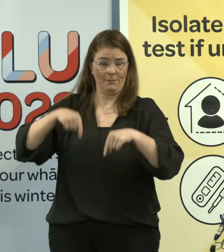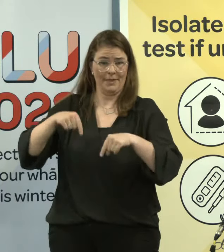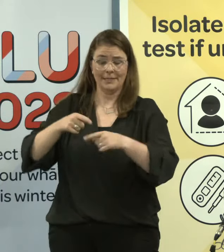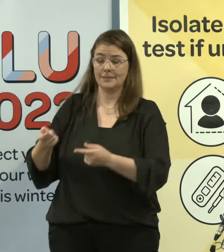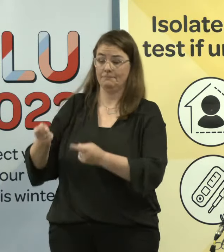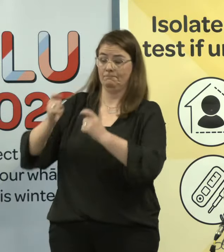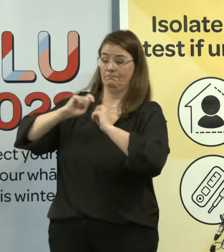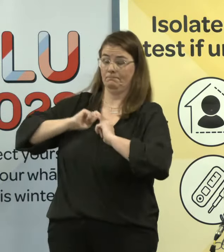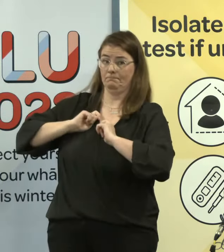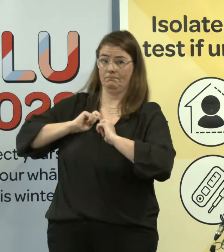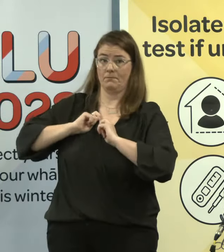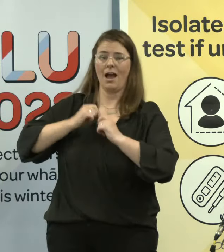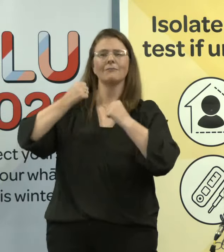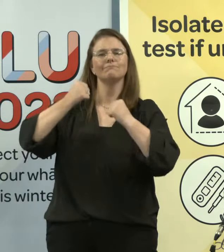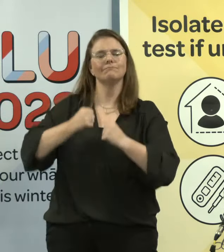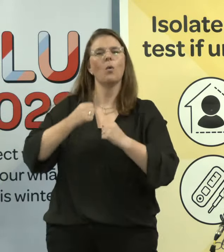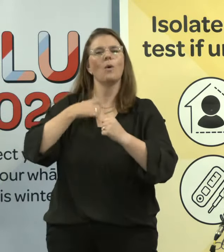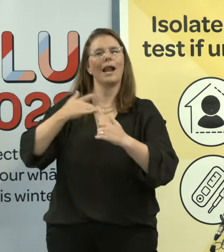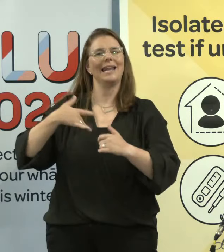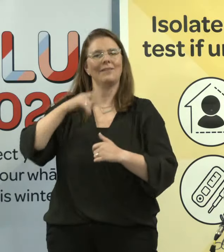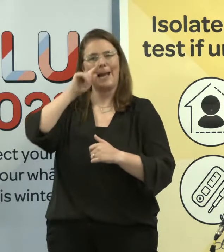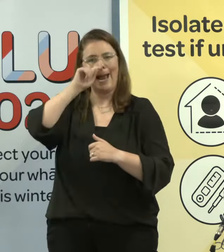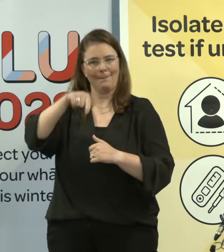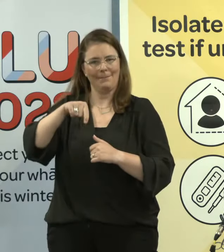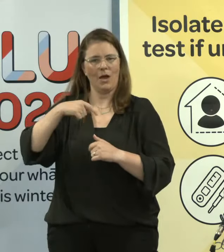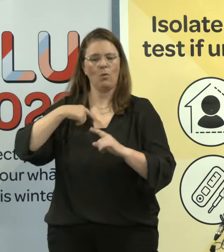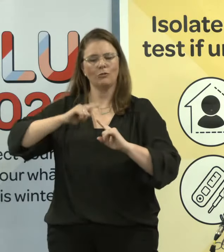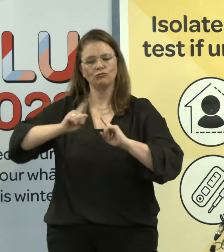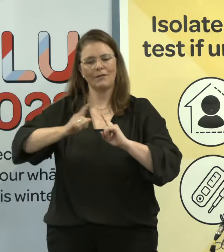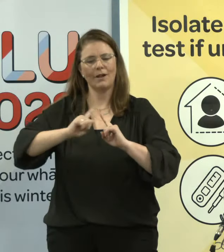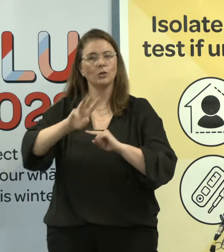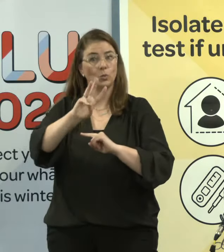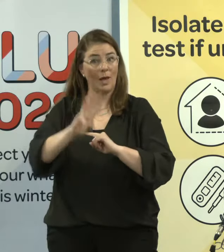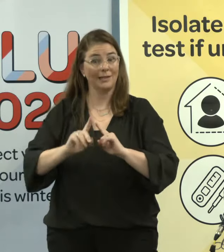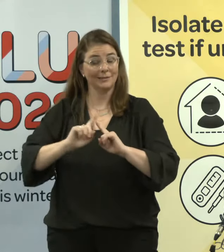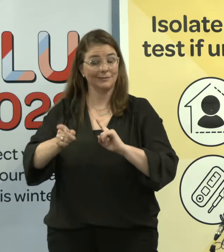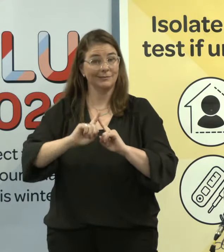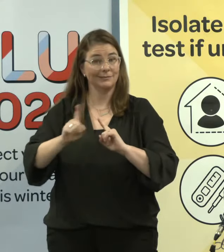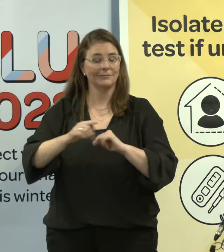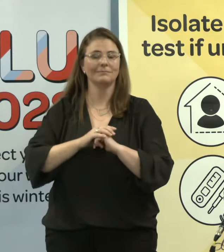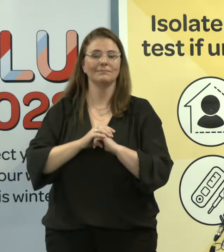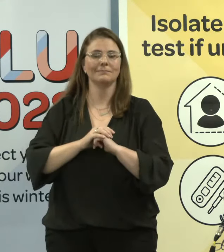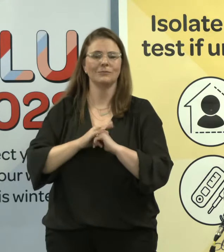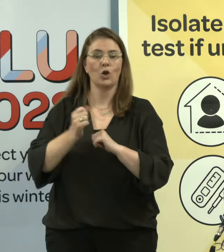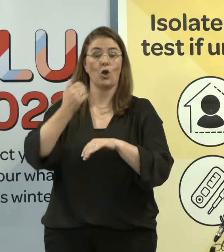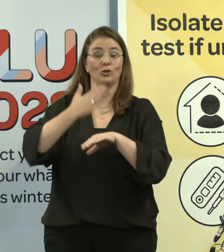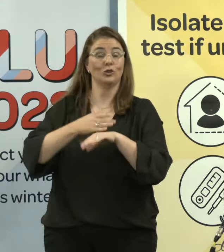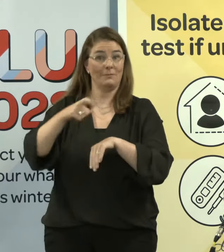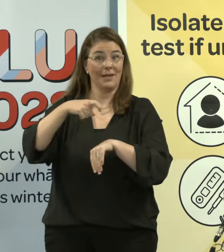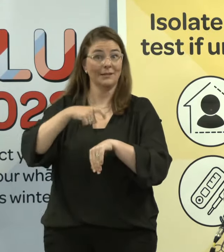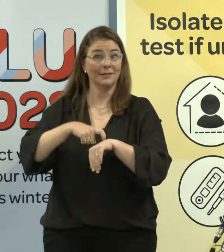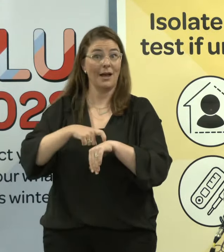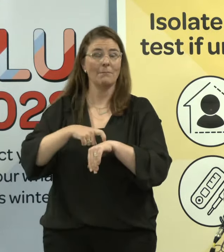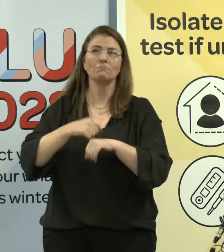koe i whakatau ai ki te rihaina?